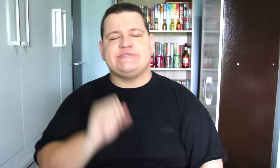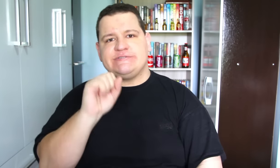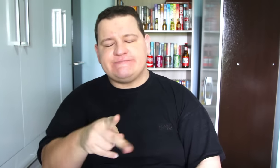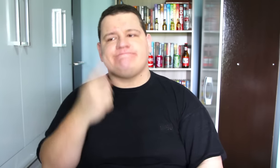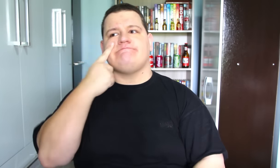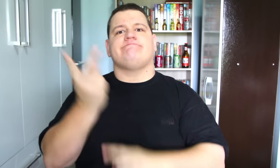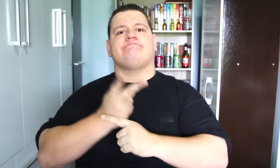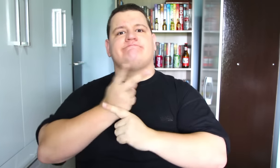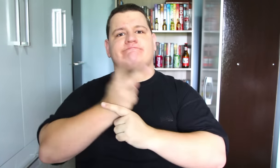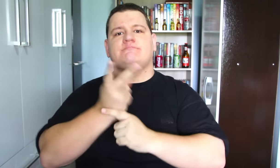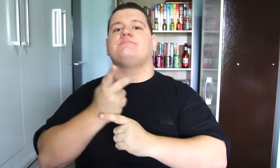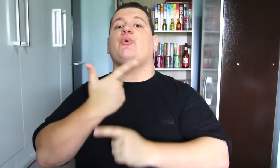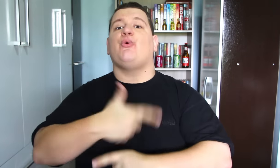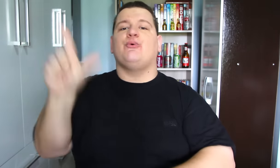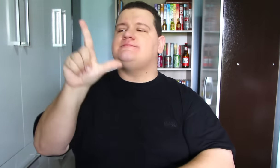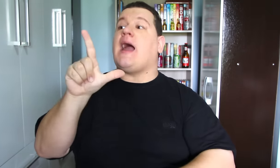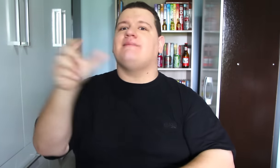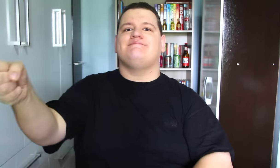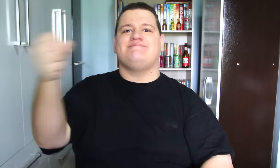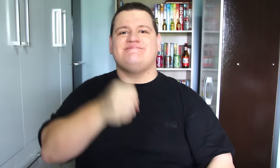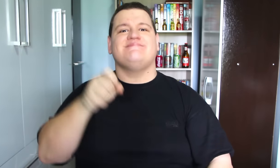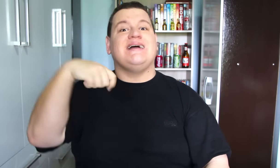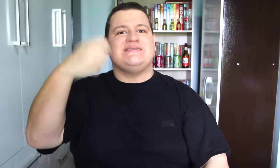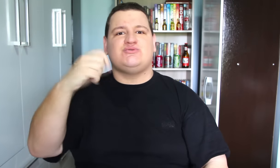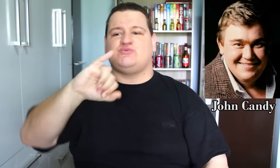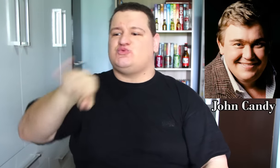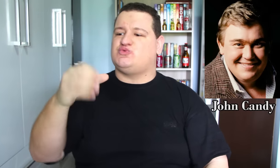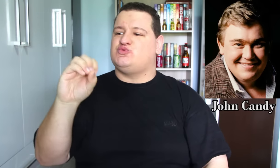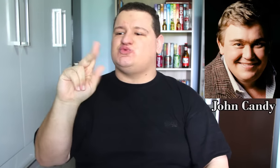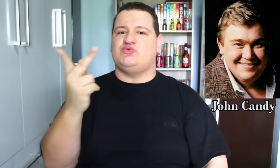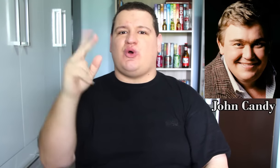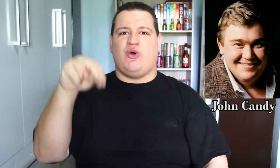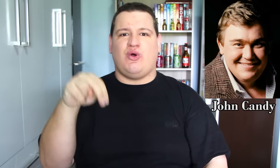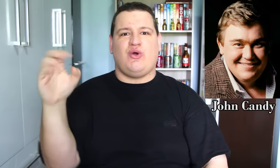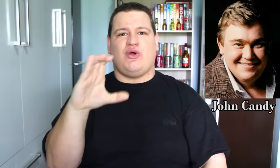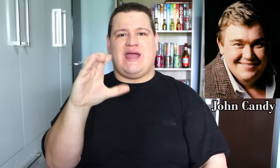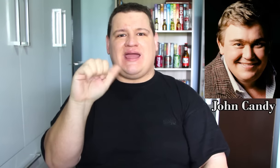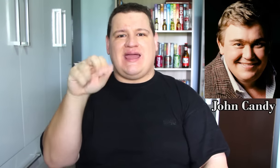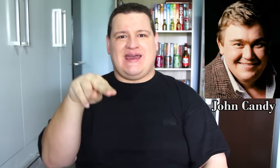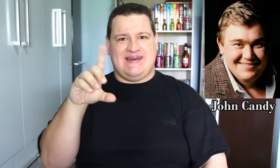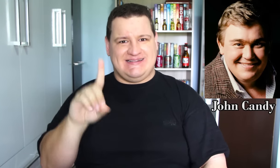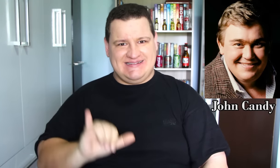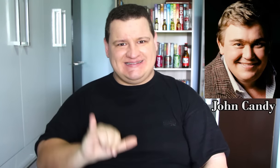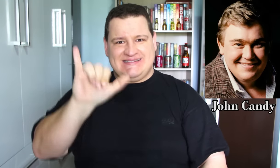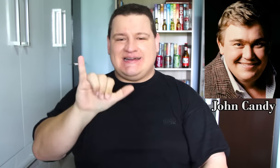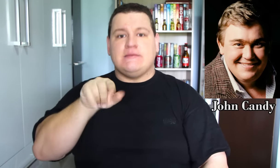Foram procurar outro e veio o John Candy.